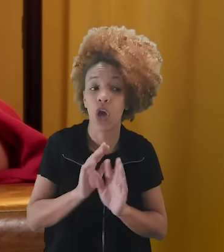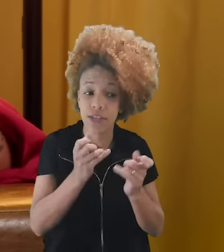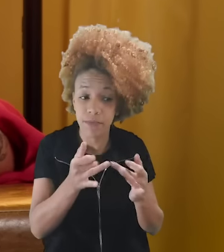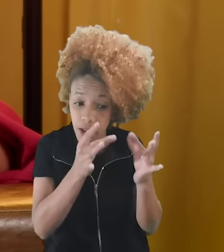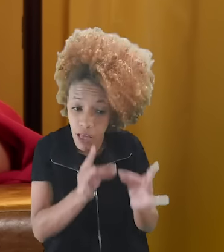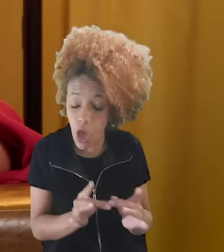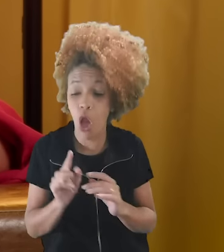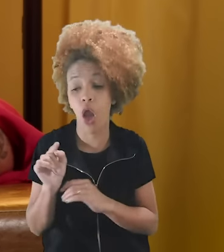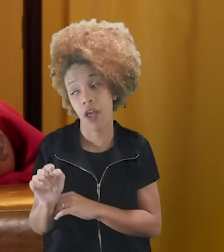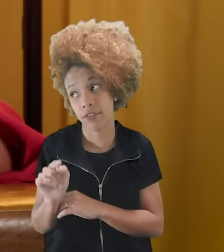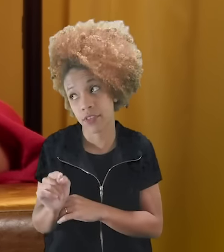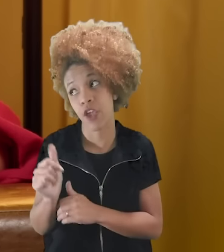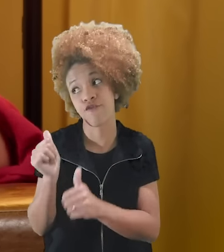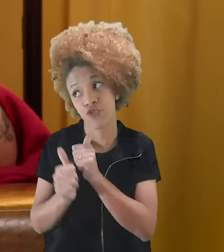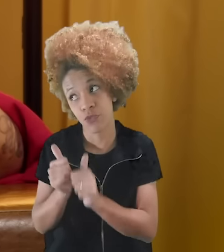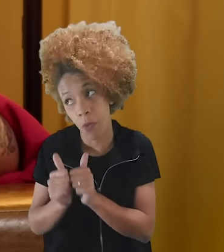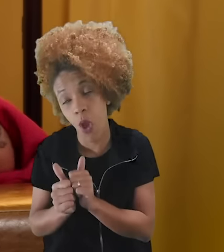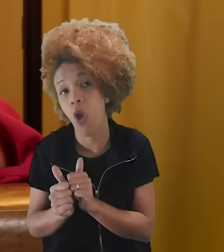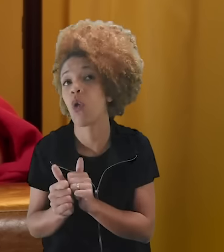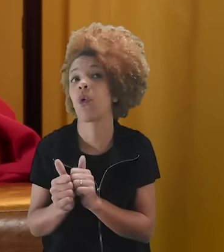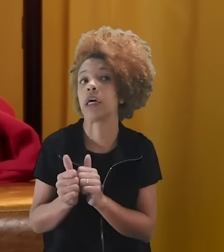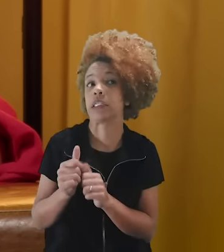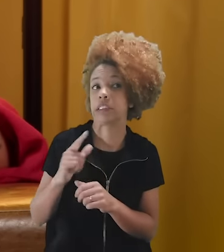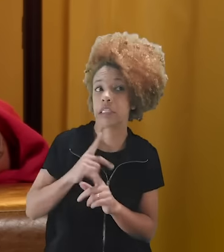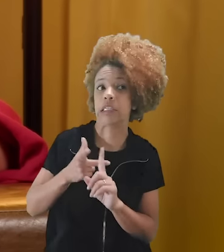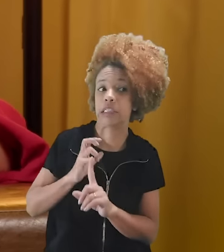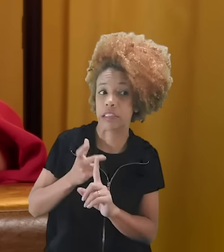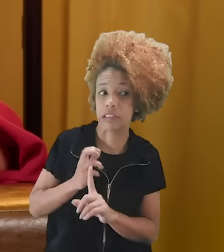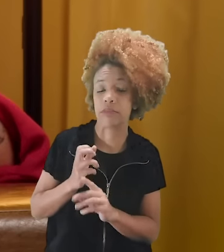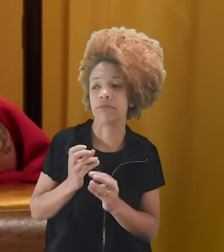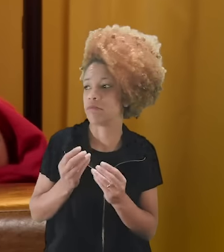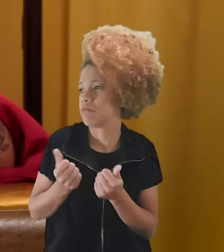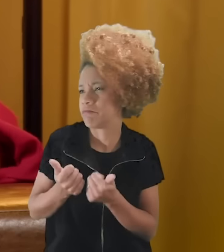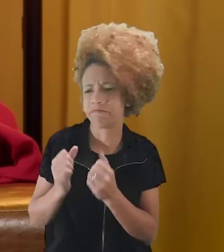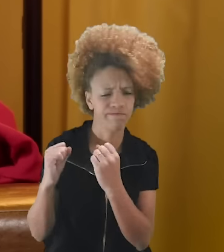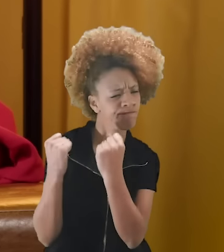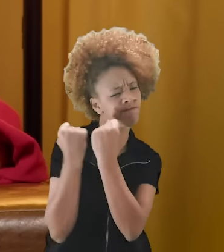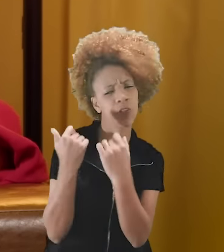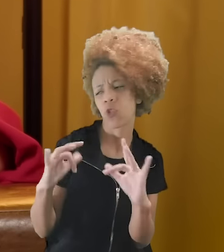falar exatamente sobre isso né pô aqui é futebol aqui os caras dão rate eu falei tô blindada sei